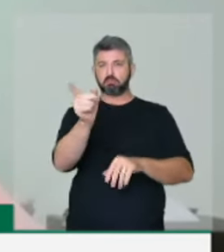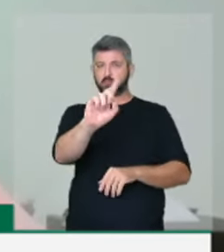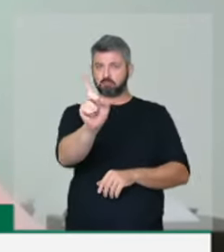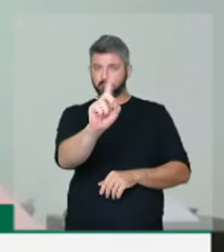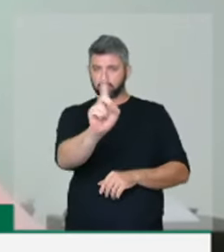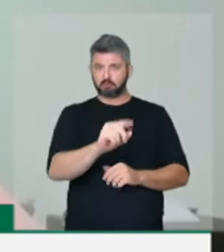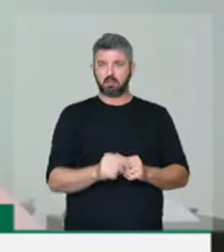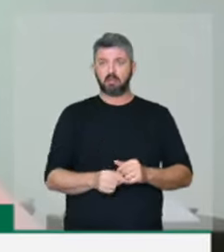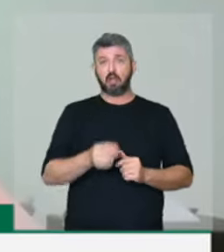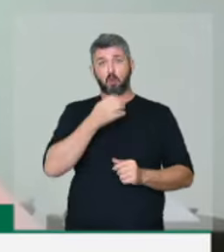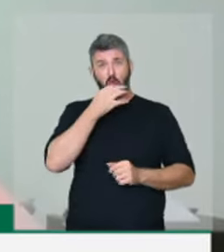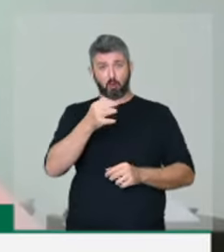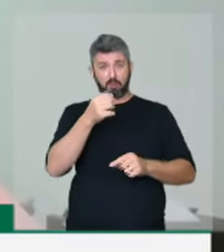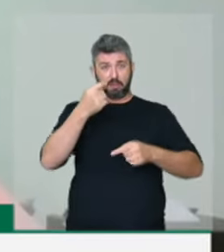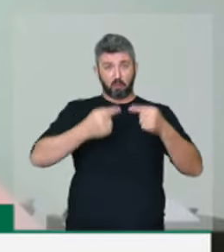POLÍTICO, É LEGISLAÇÃO. É OBRIGAÇÃO. E É NESSE